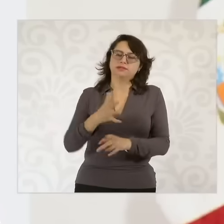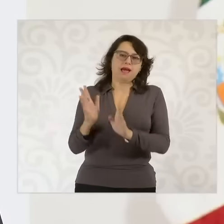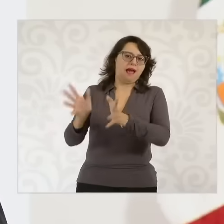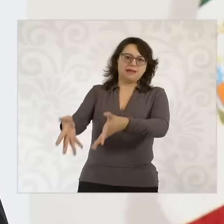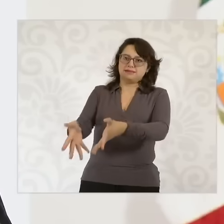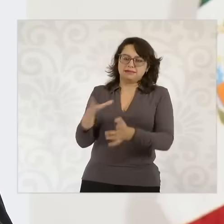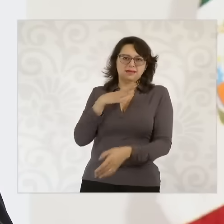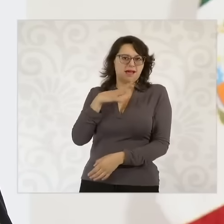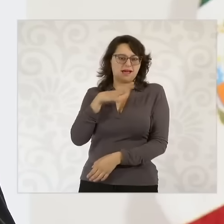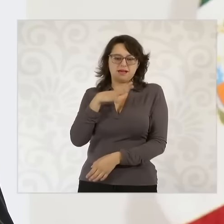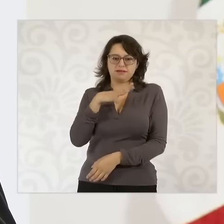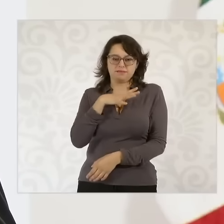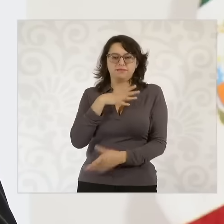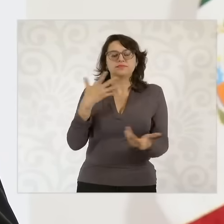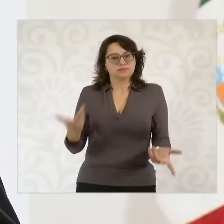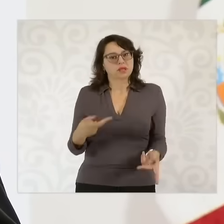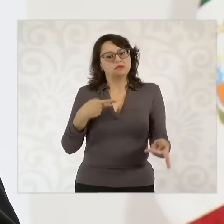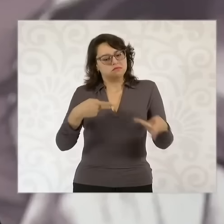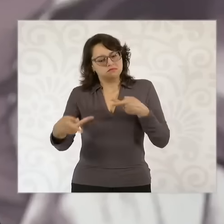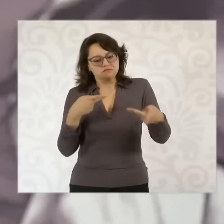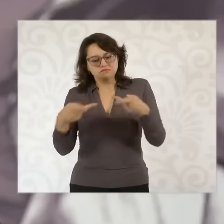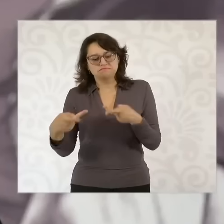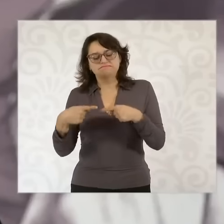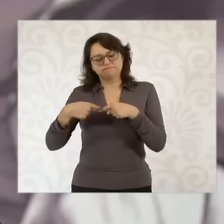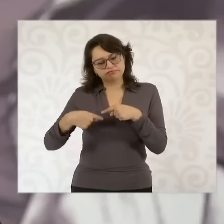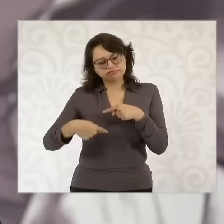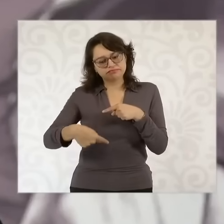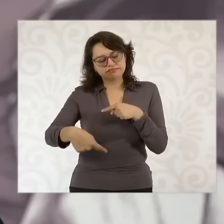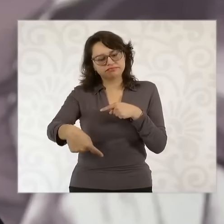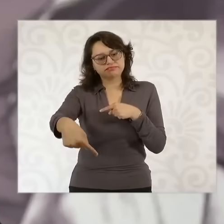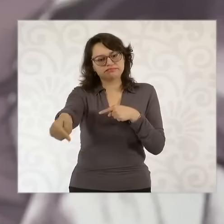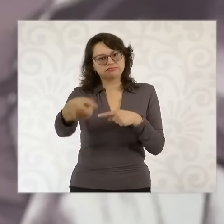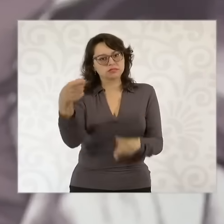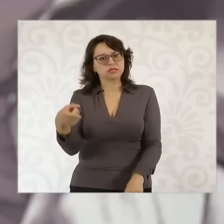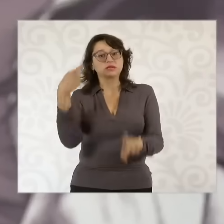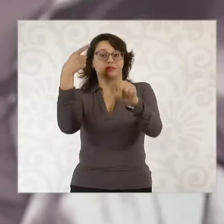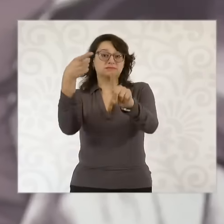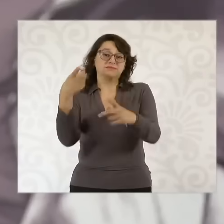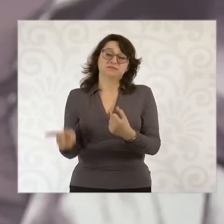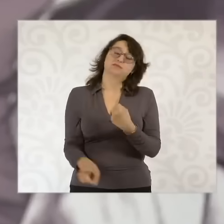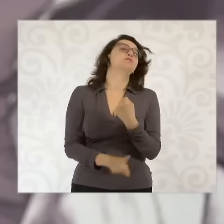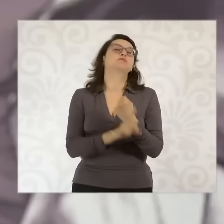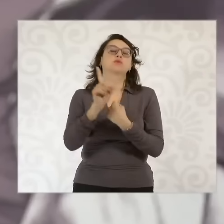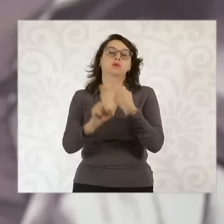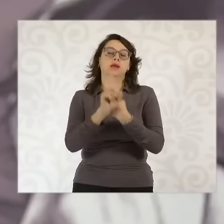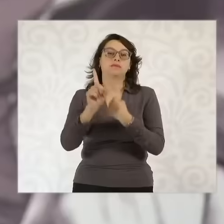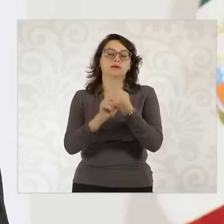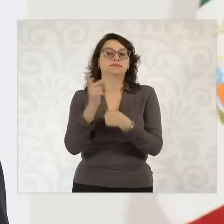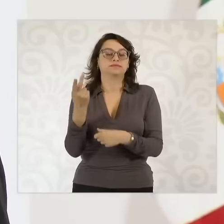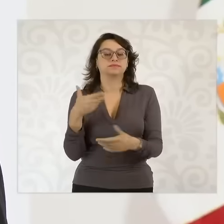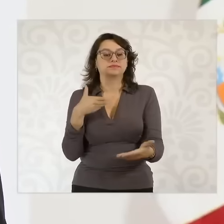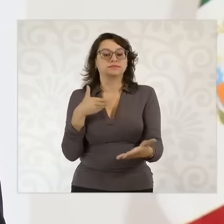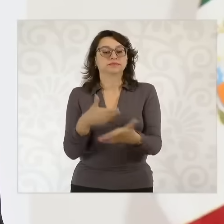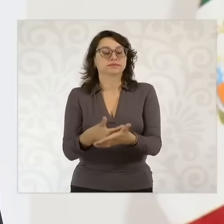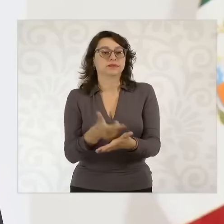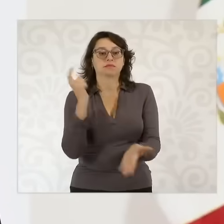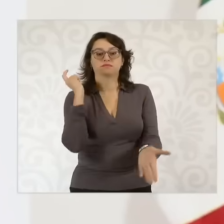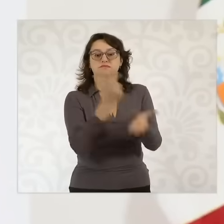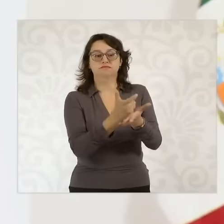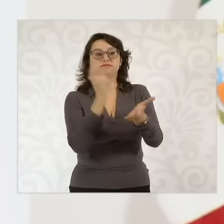mexicanos con el fin de atender el el problema, digamos, de corto plazo de los vencimientos,